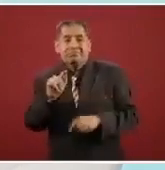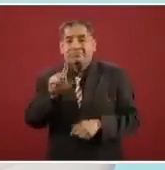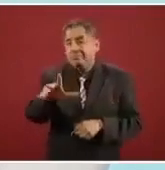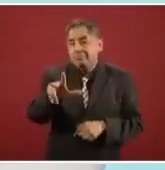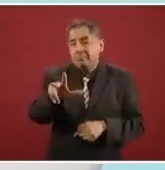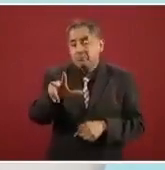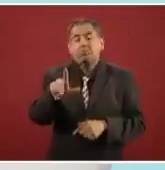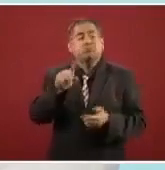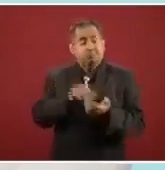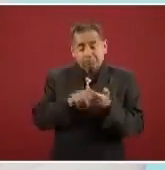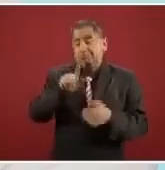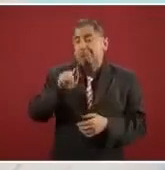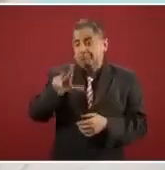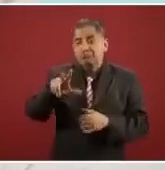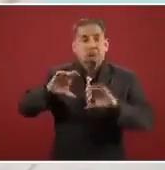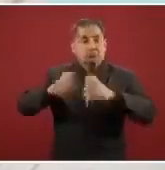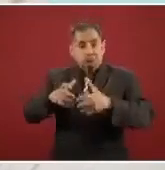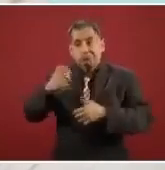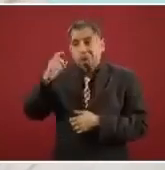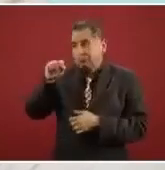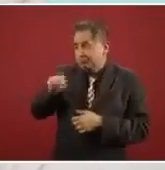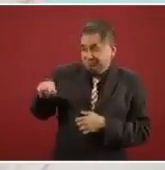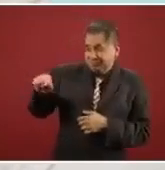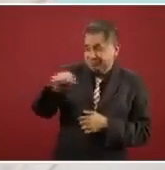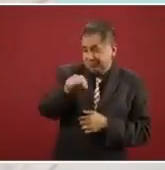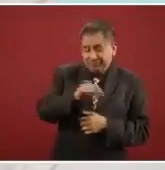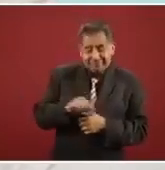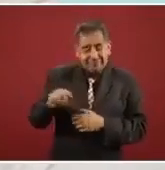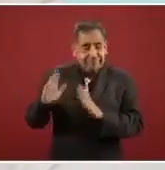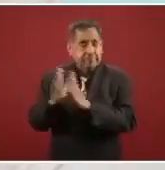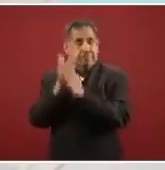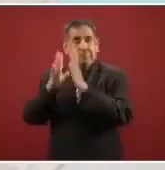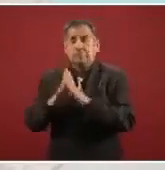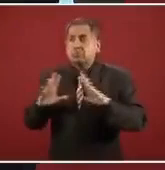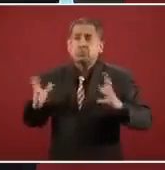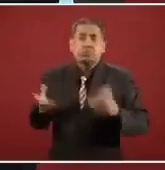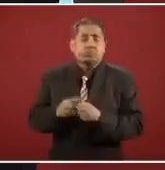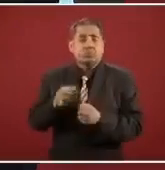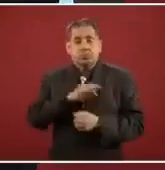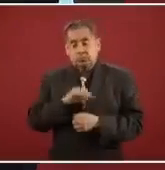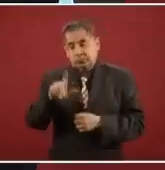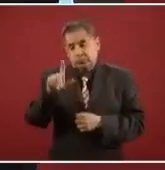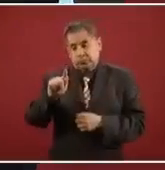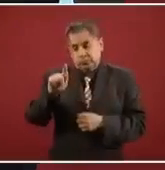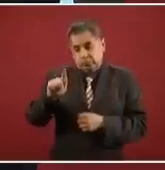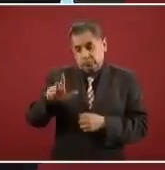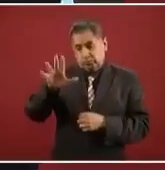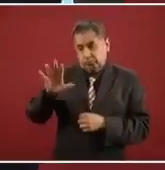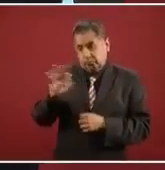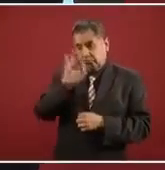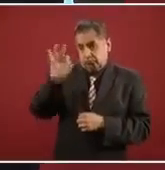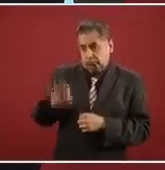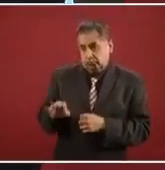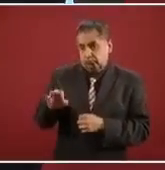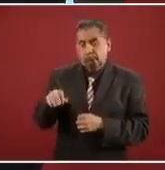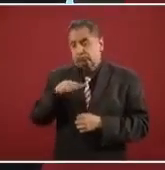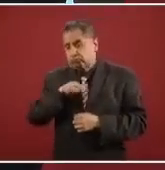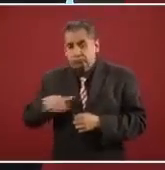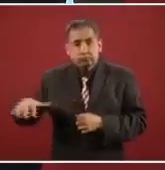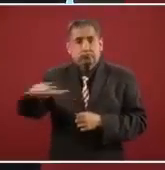estamos hablando de que hubo una participación de alrededor del 75 por ciento de las comunidades